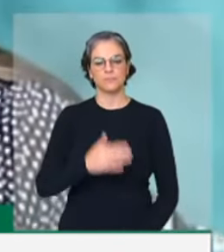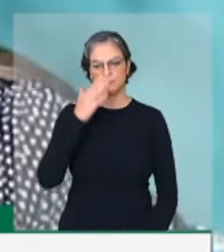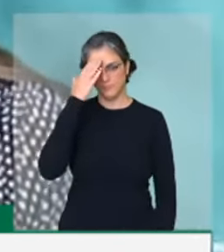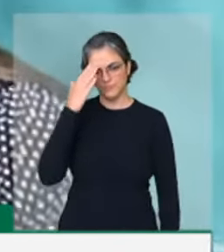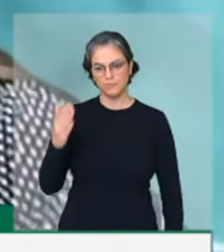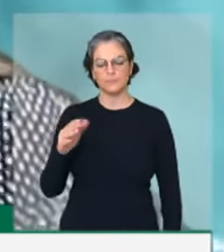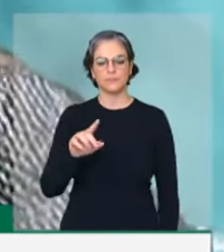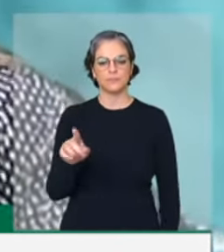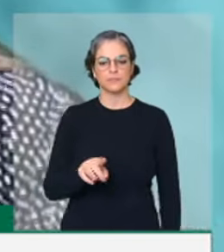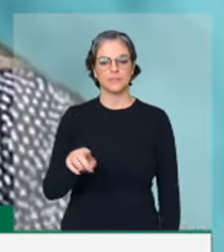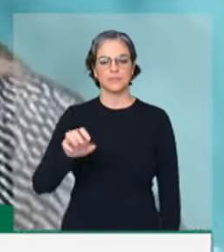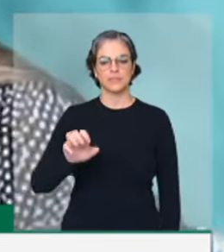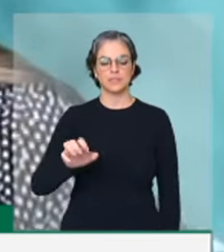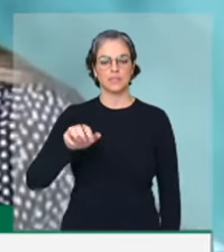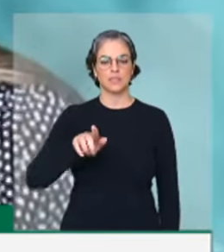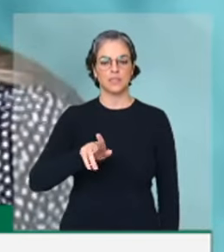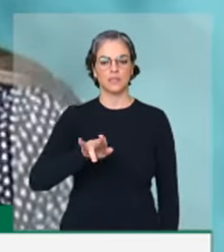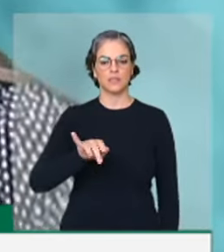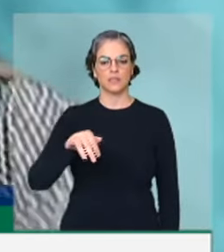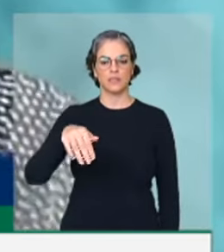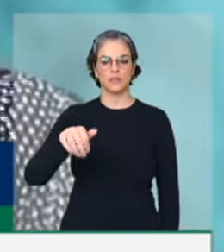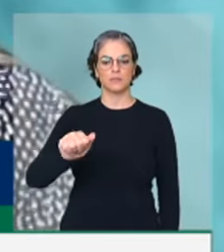GUIMARÃES A SUA SEMPRE GENEROSIDADE, APROVEITAR PARA HOMENAGEÁ-LO PELO GRANDE TRABALHO QUE REALIZOU É